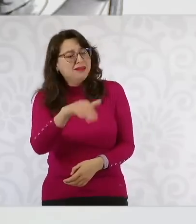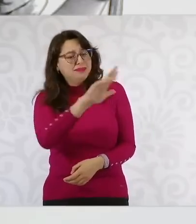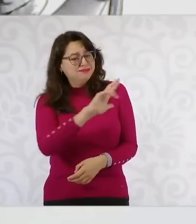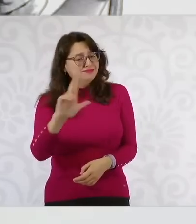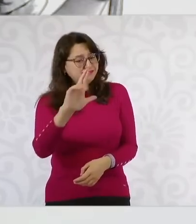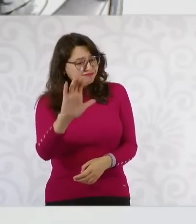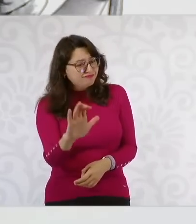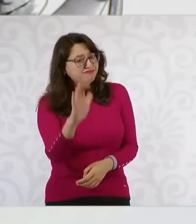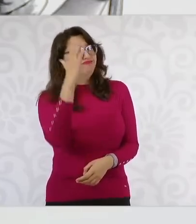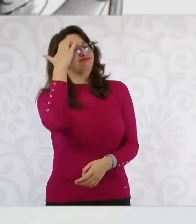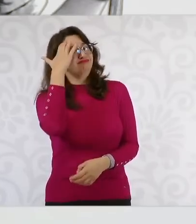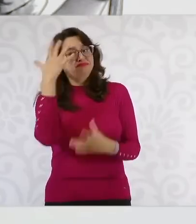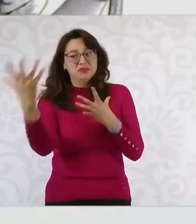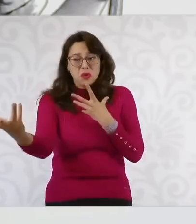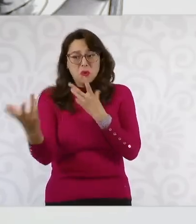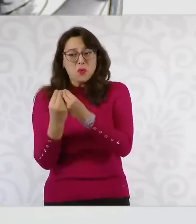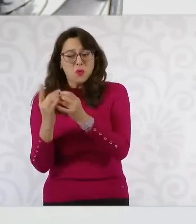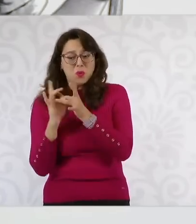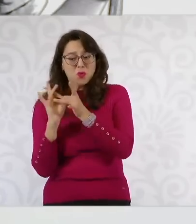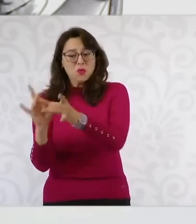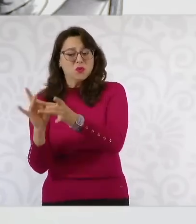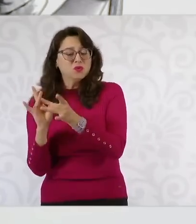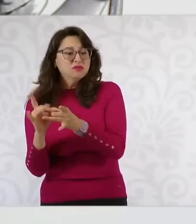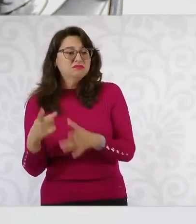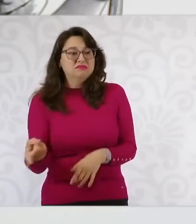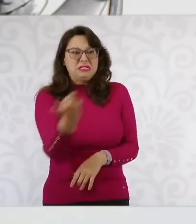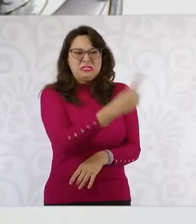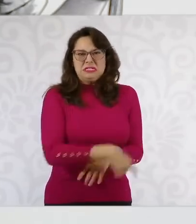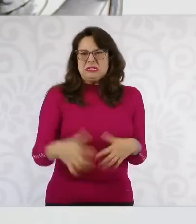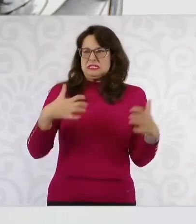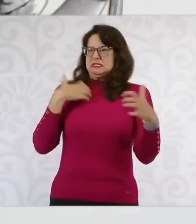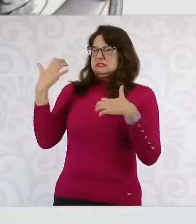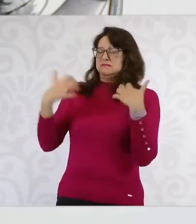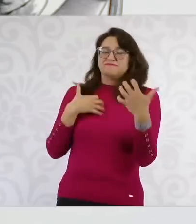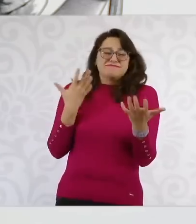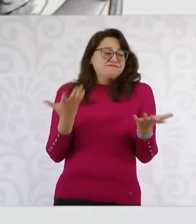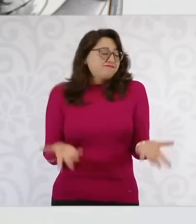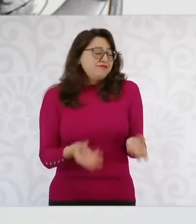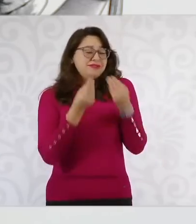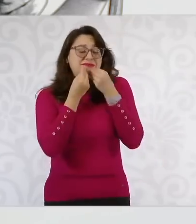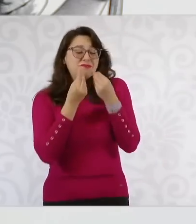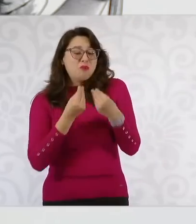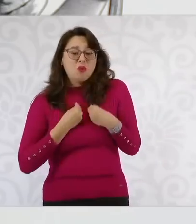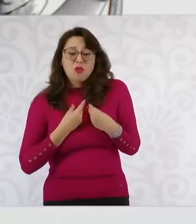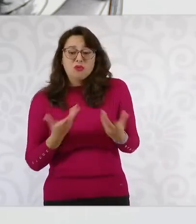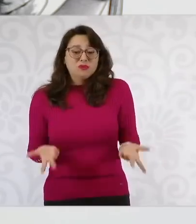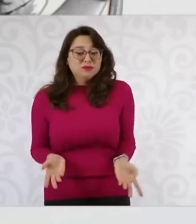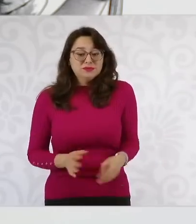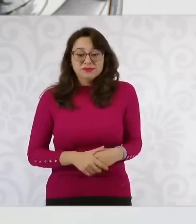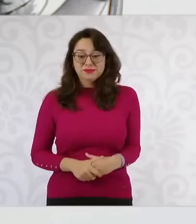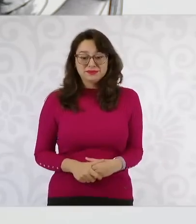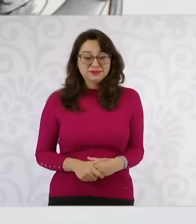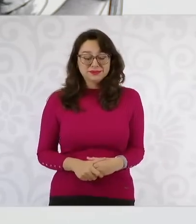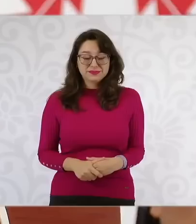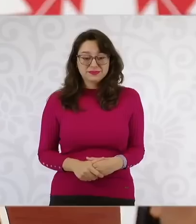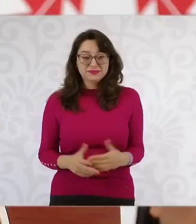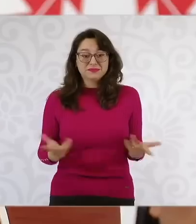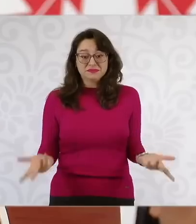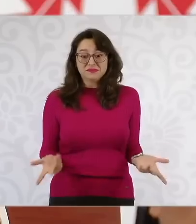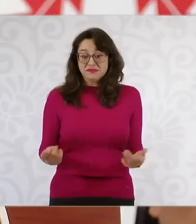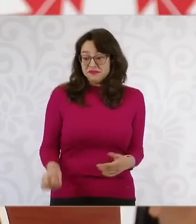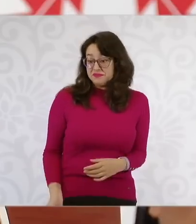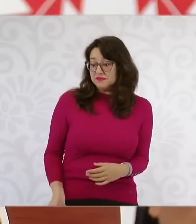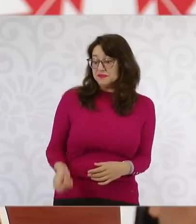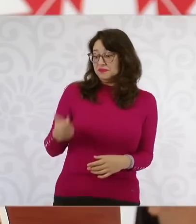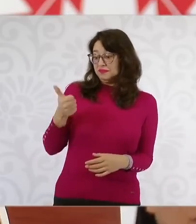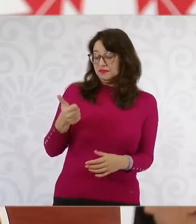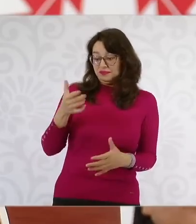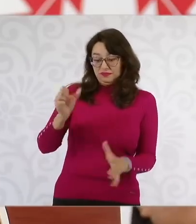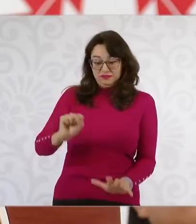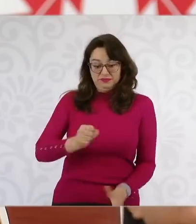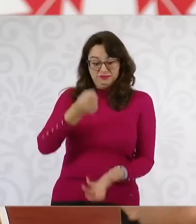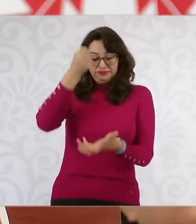a a los adversarios Ese es el fondo de que por primera vez los recursos del pueblo de